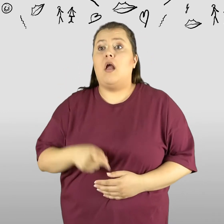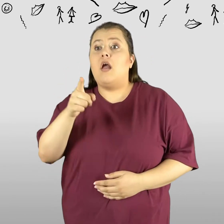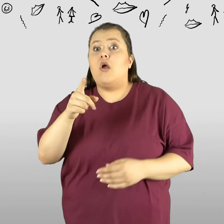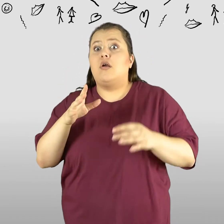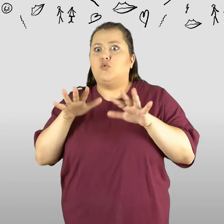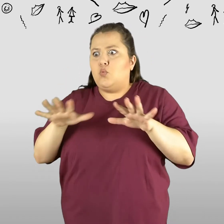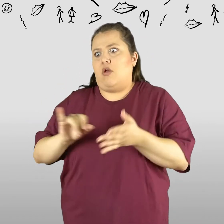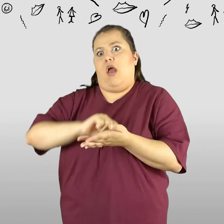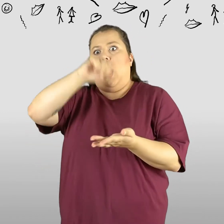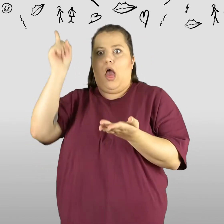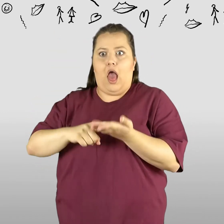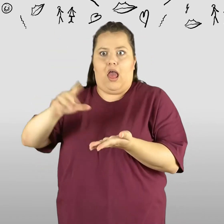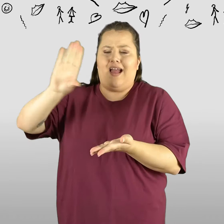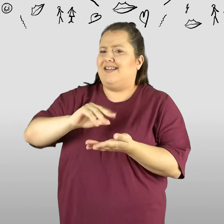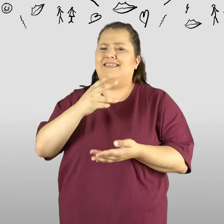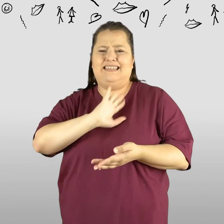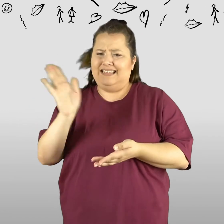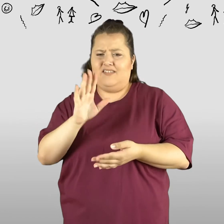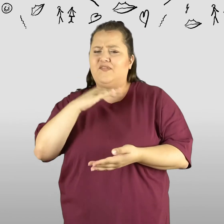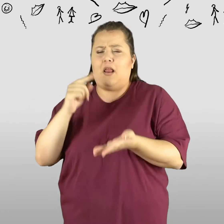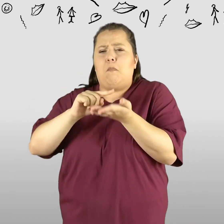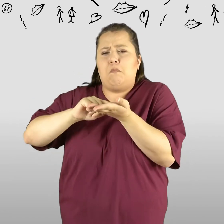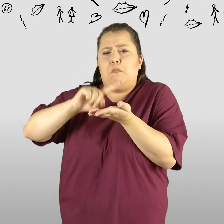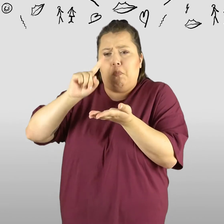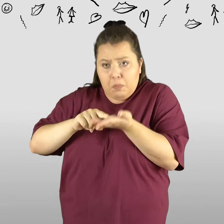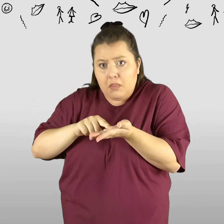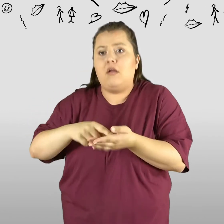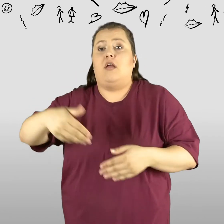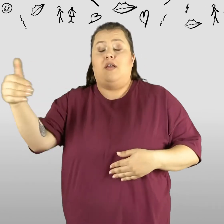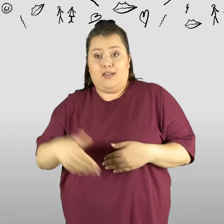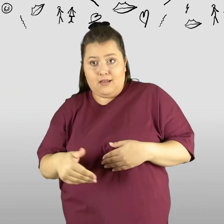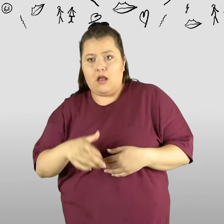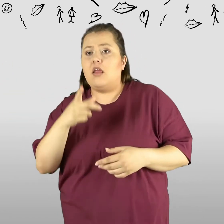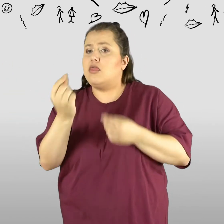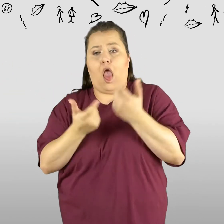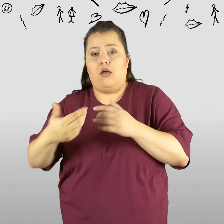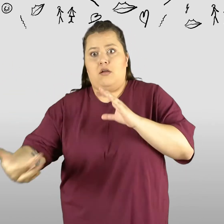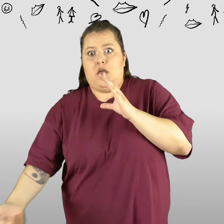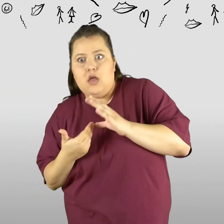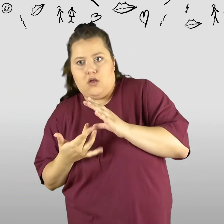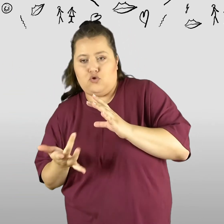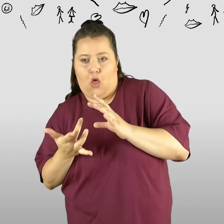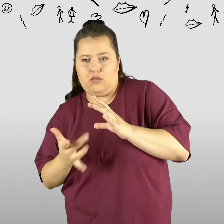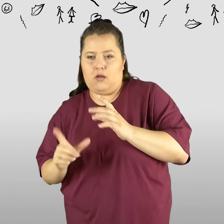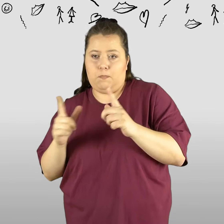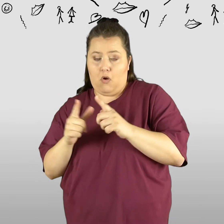Nie potrzebujesz dużo takiego płynu, mała kropelka wystarczy. Myj się tylko na zewnątrz, nie wkładaj żadnych płynów do środka pochwy.